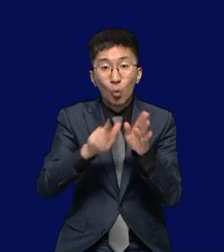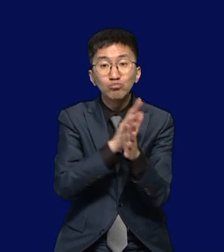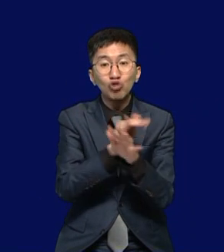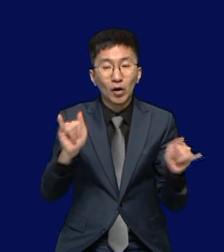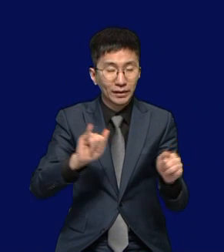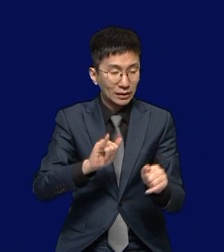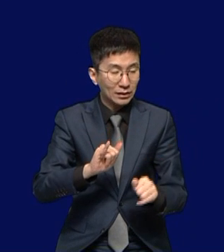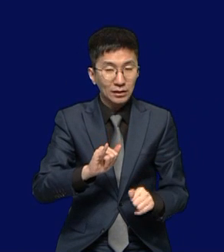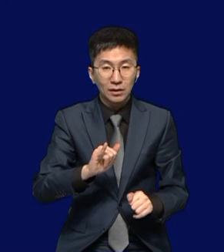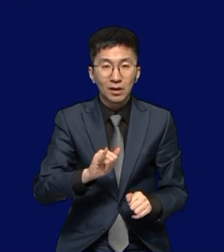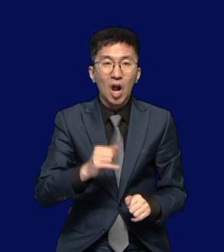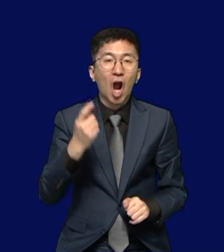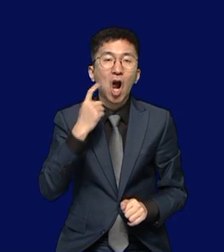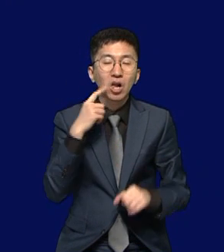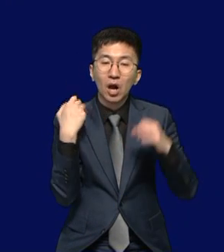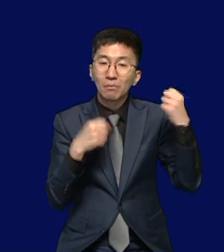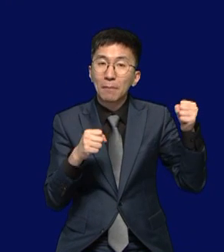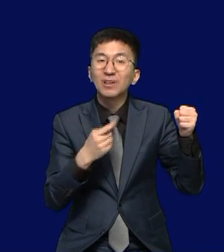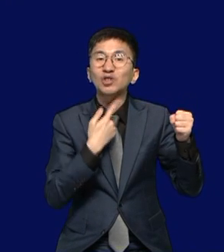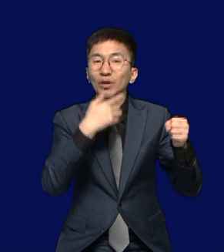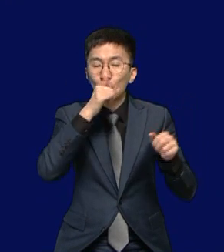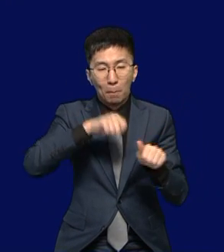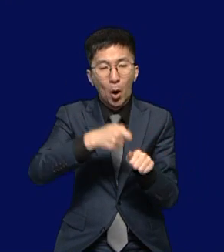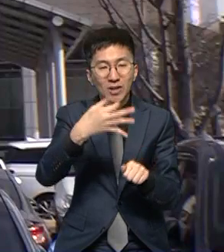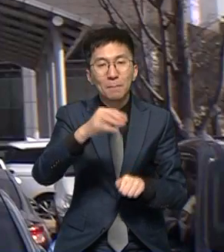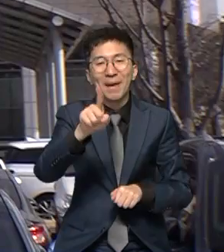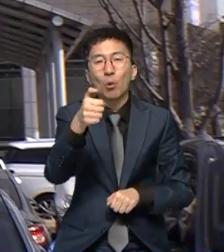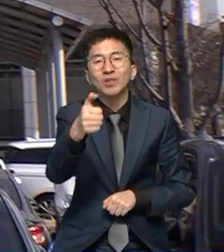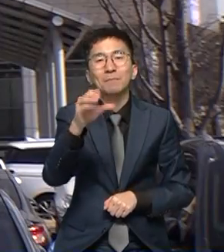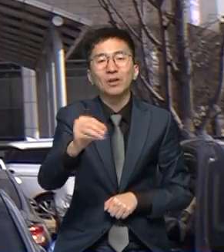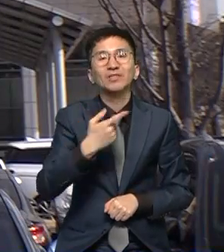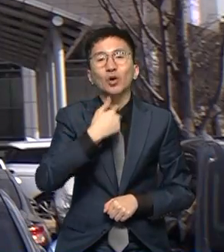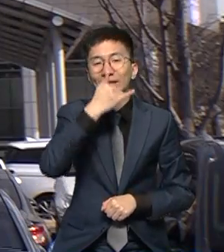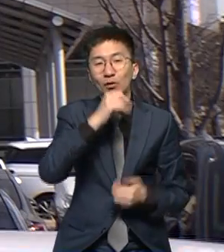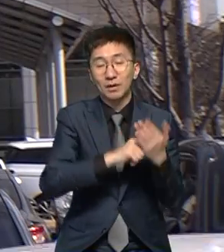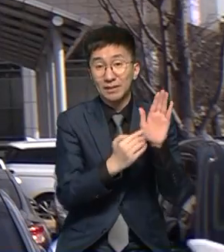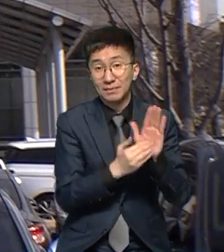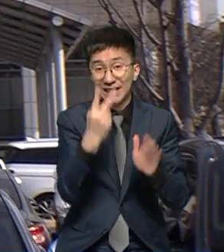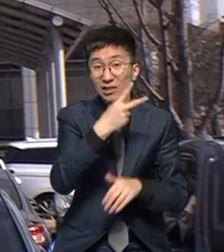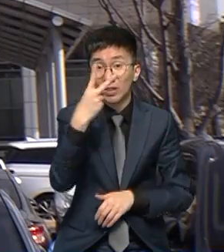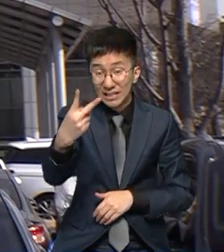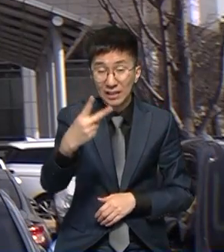150만 원을 받았다고 적혀 있습니다. 지난 2002년 분당 파크뷰 특혜 분양